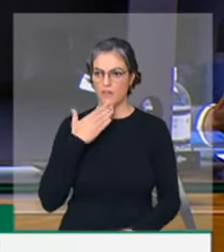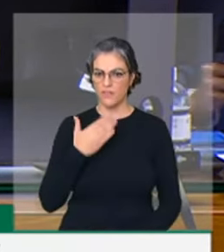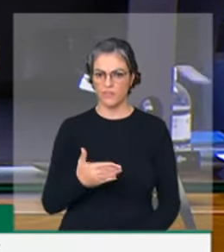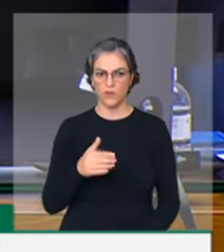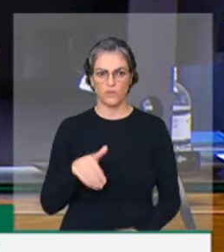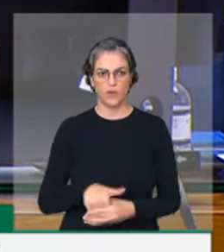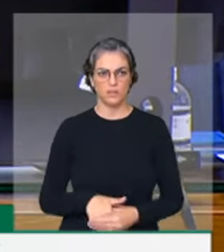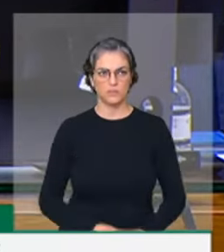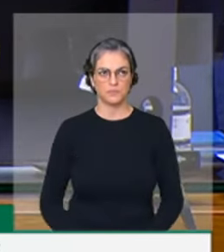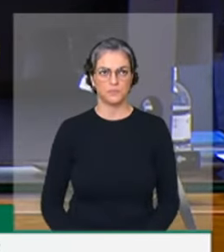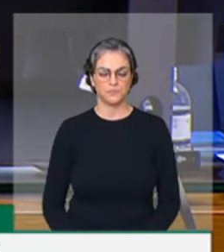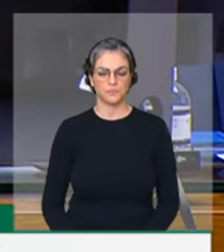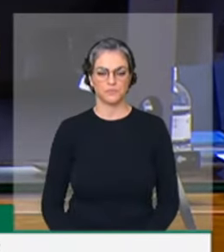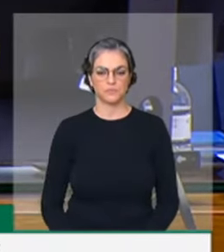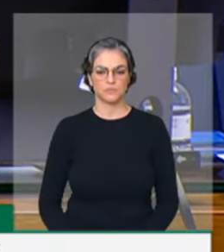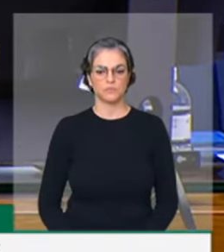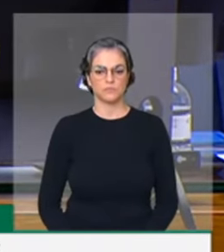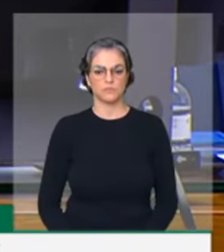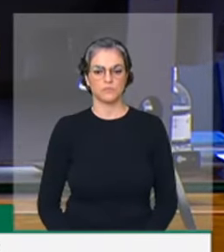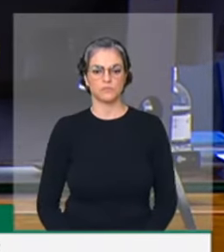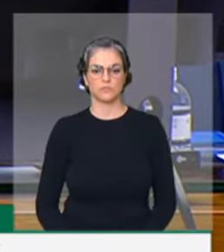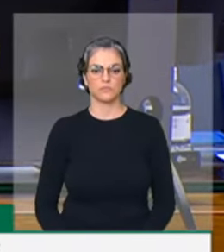TODO MUNDO A FAVOR. A FAVOR. TODO MUNDO SIM? [DEPUTADO]: SIM,